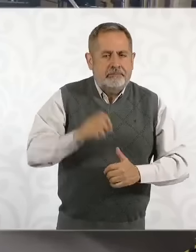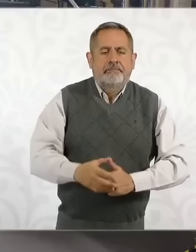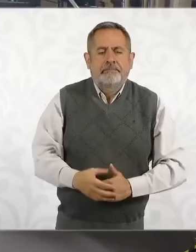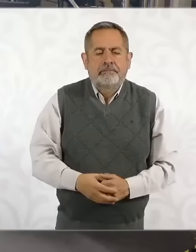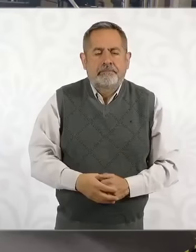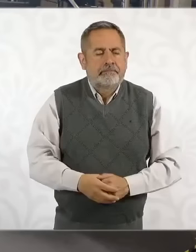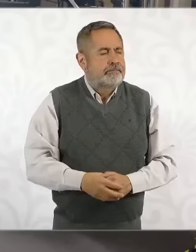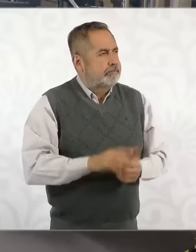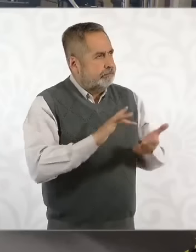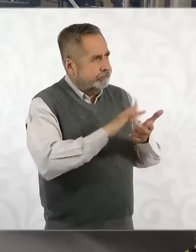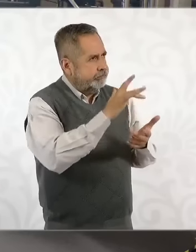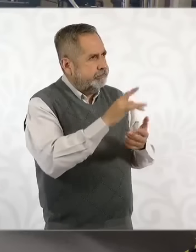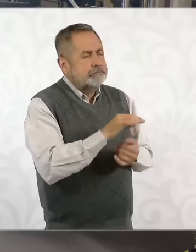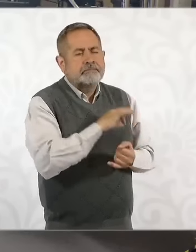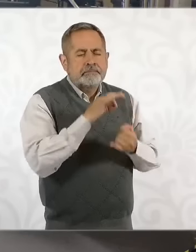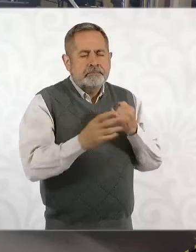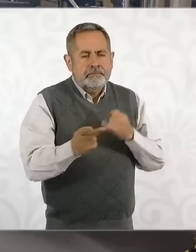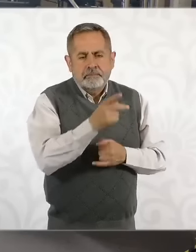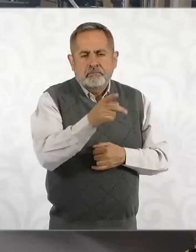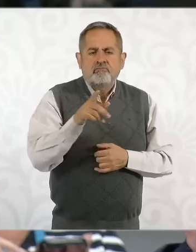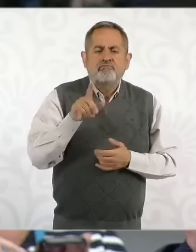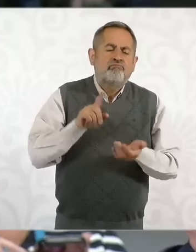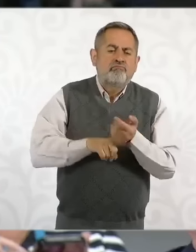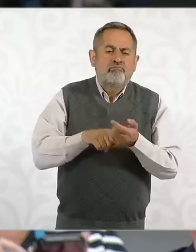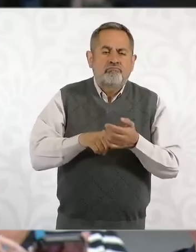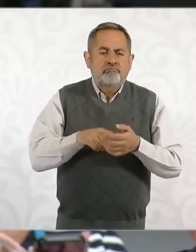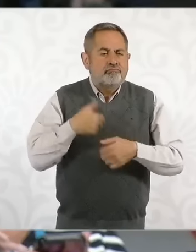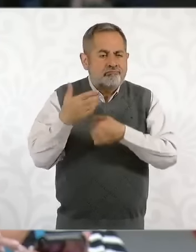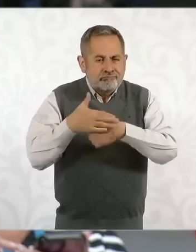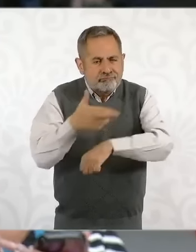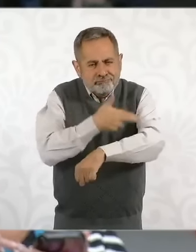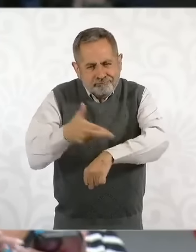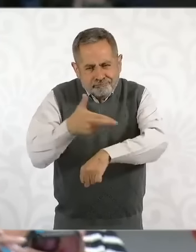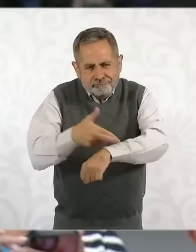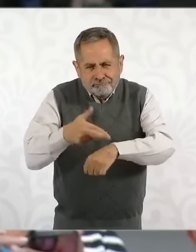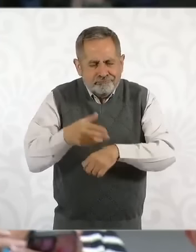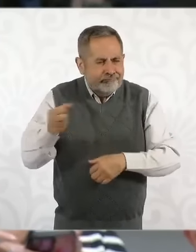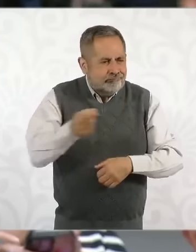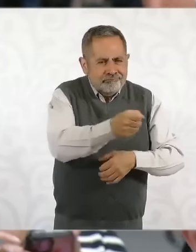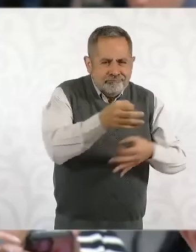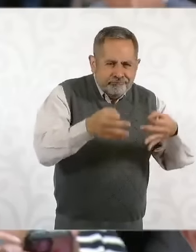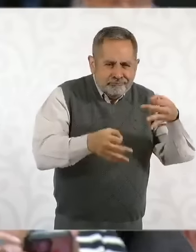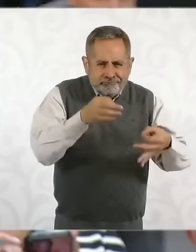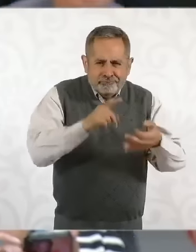con la vinculación al proceso de RUFAPEL, eh puede reabrirse el caso del fundador eh del semanario Z,